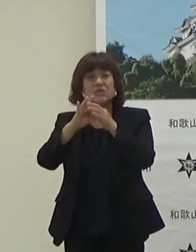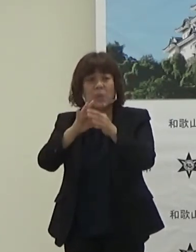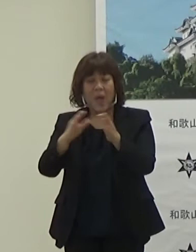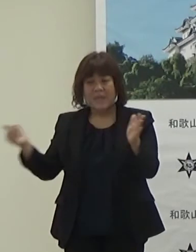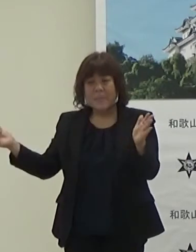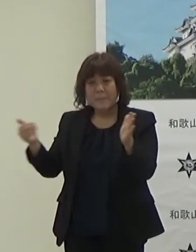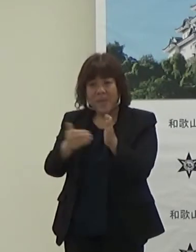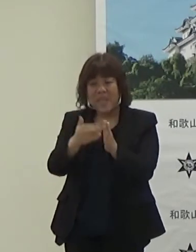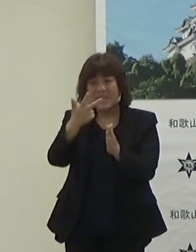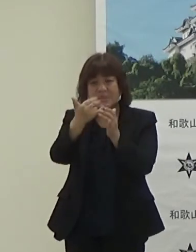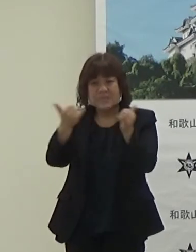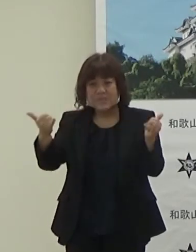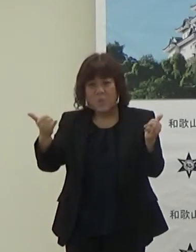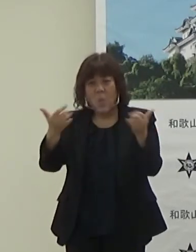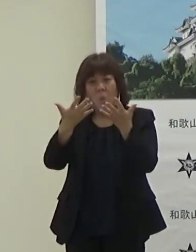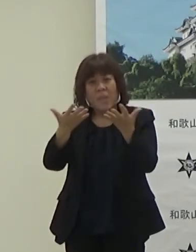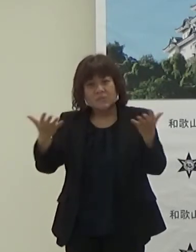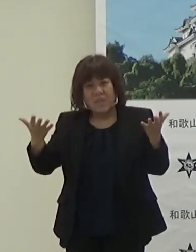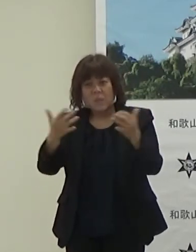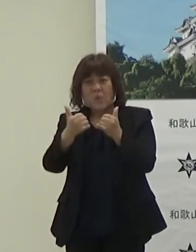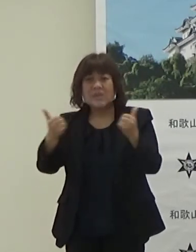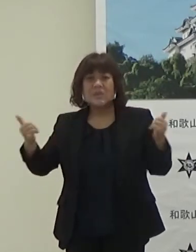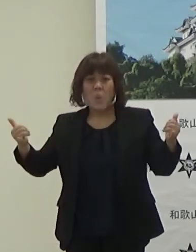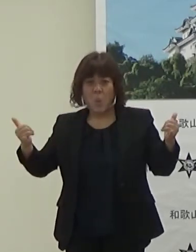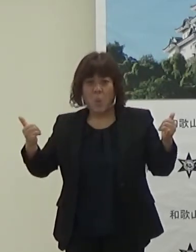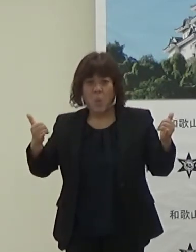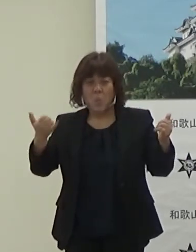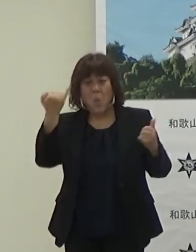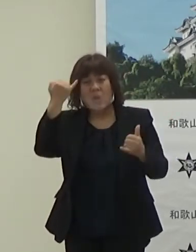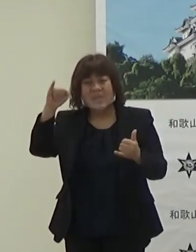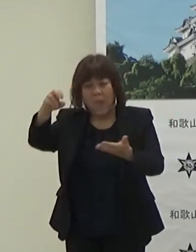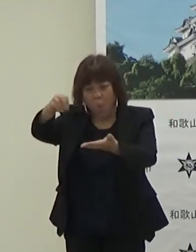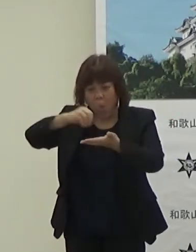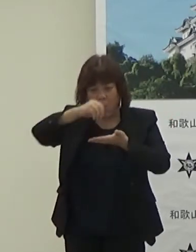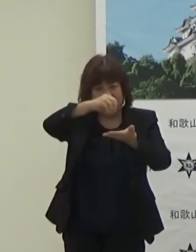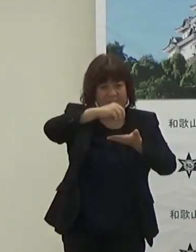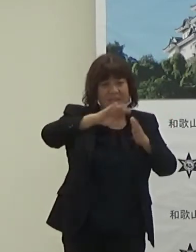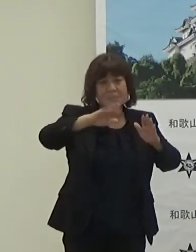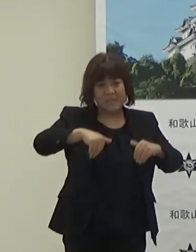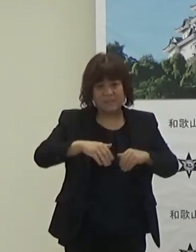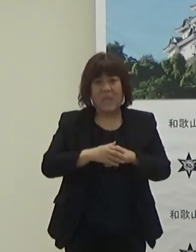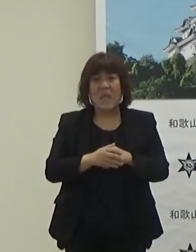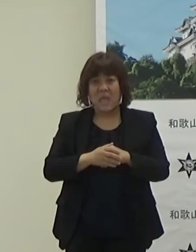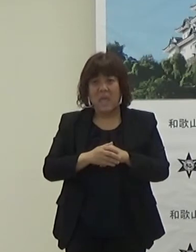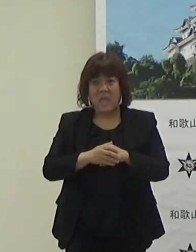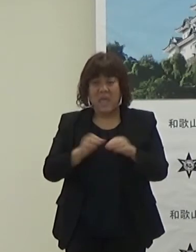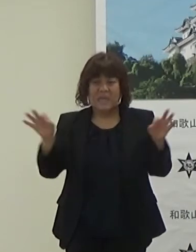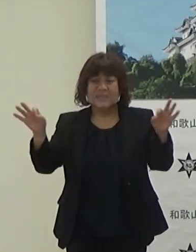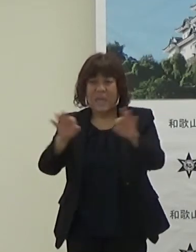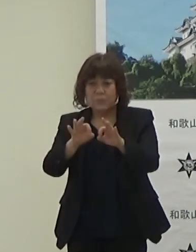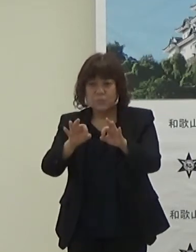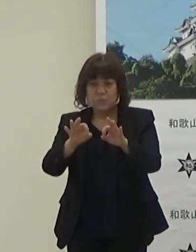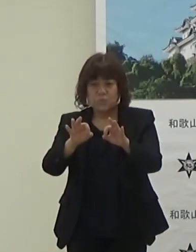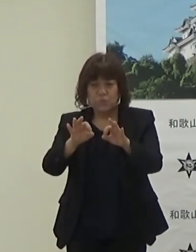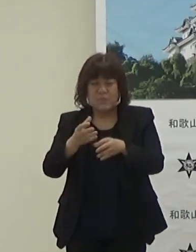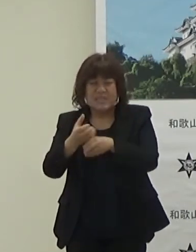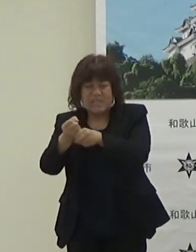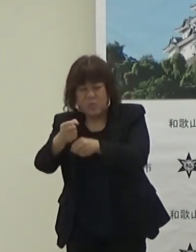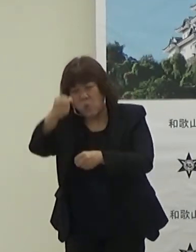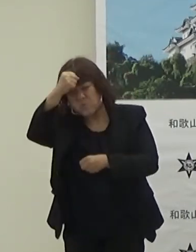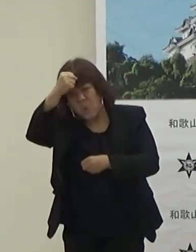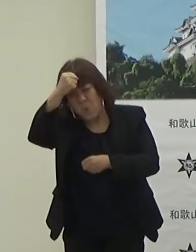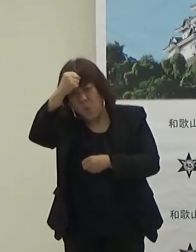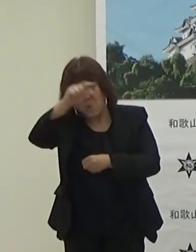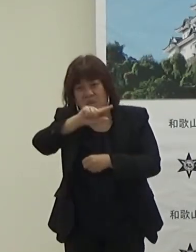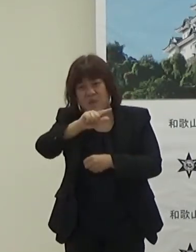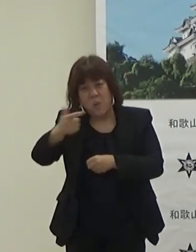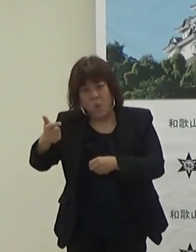多くの市民の方にいろんな意見をいただきました ギャンブル依存症、資金計画は大丈夫なのか